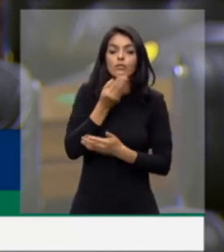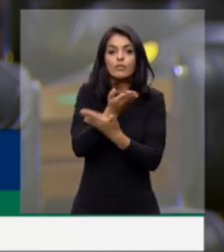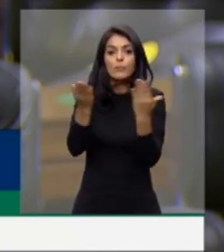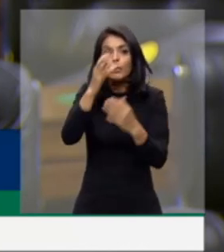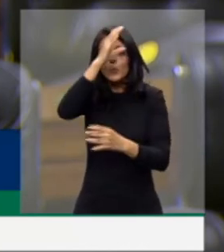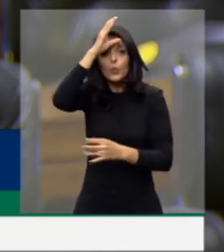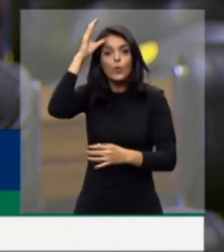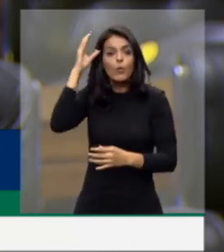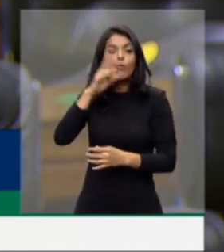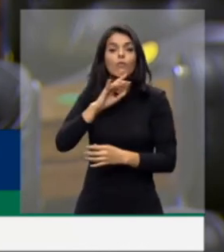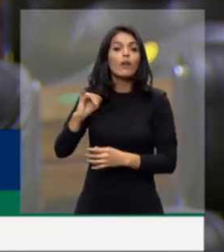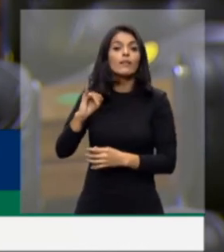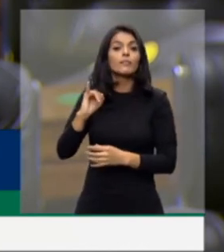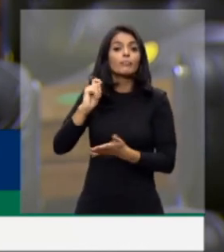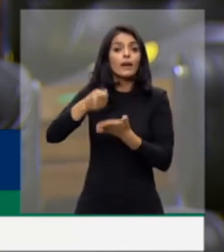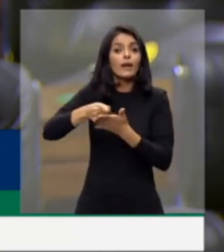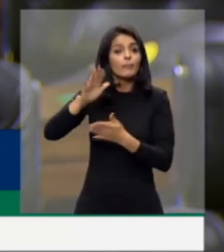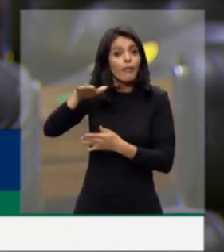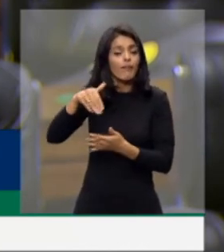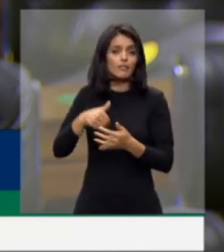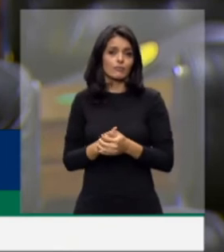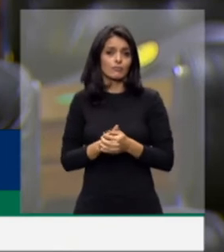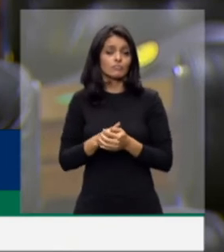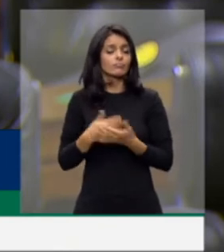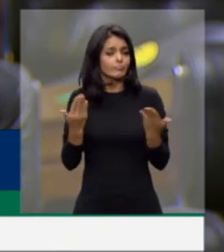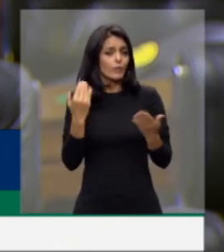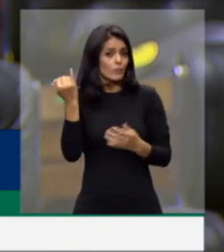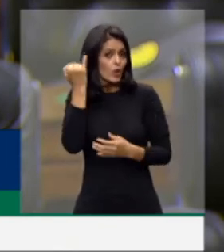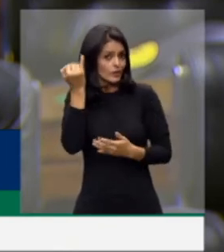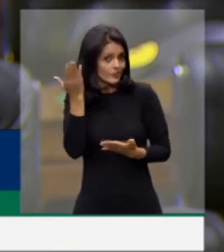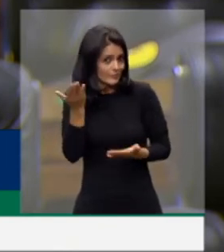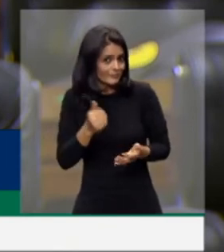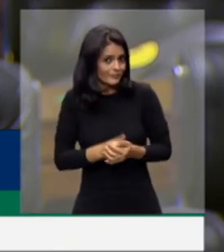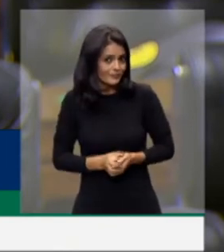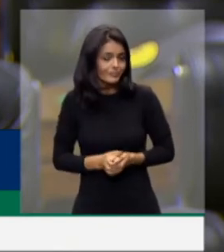JÁ MENCIONOU O RISCO DE CADUCAR E ESSA MATÉRIA TRAZ MUITOS PONTOS BENÉFICOS QUE SÃO VANTAJOSOS,